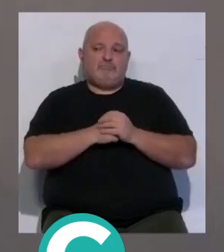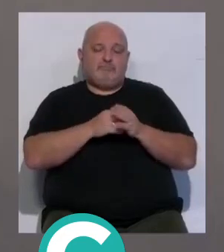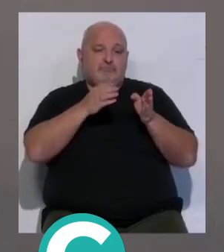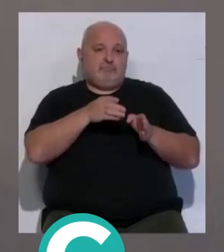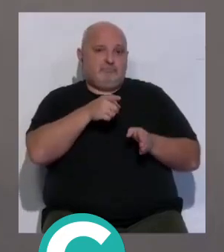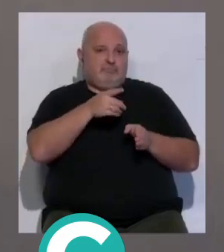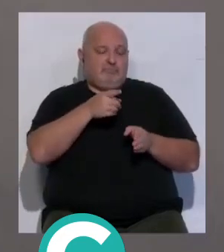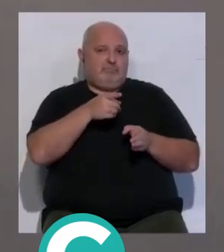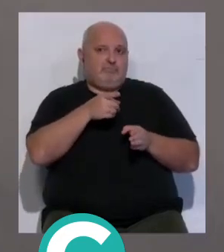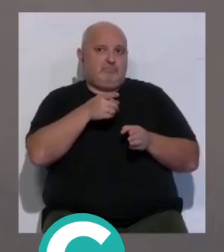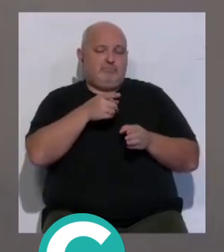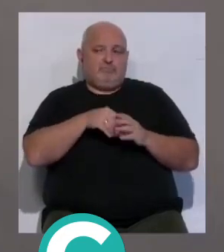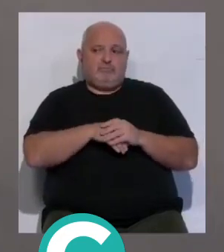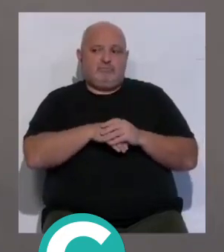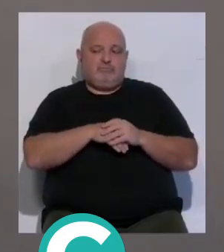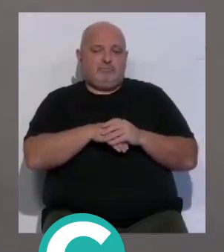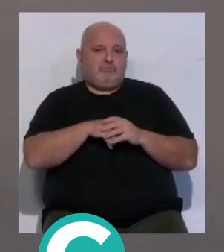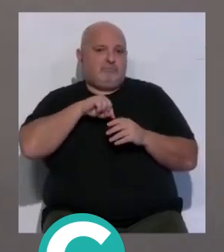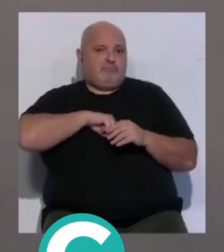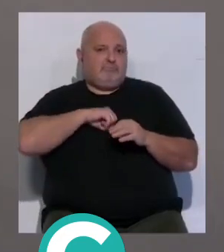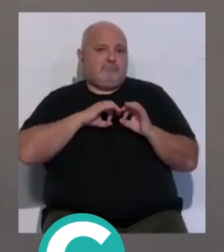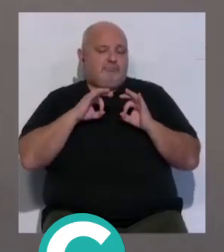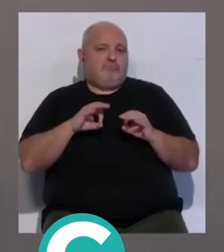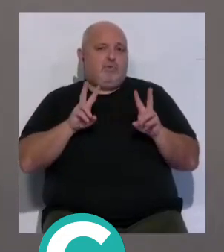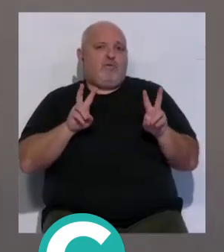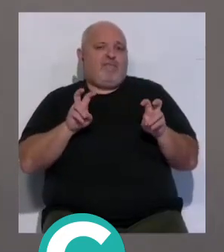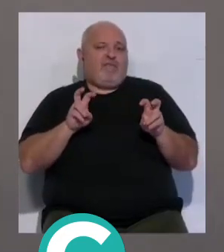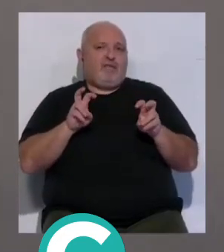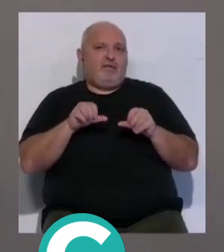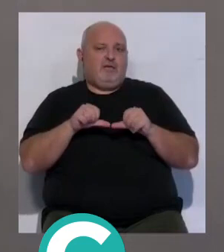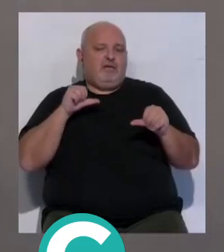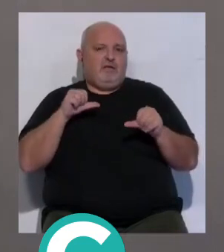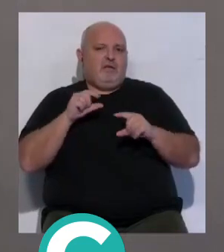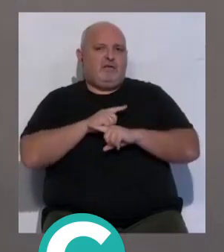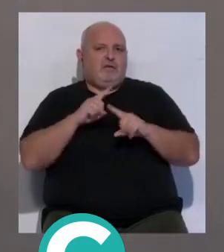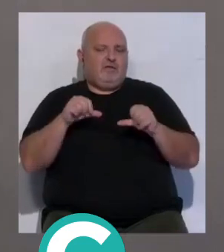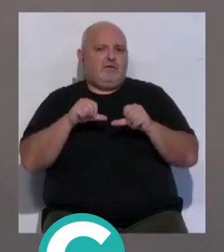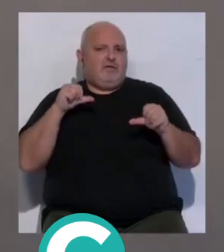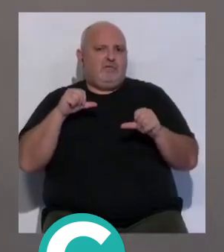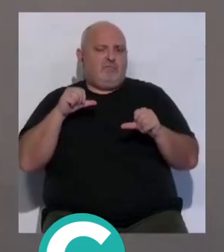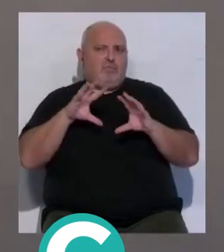es algo totalmente novedoso lo que ha ocurrido en todos los futbolistas del mundo no podemos